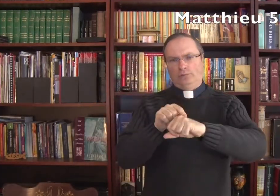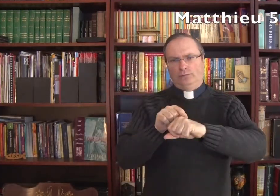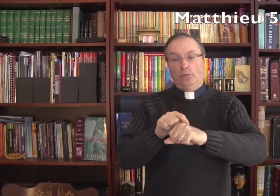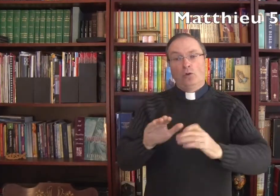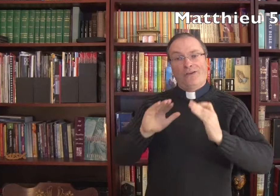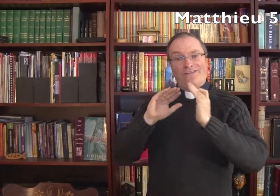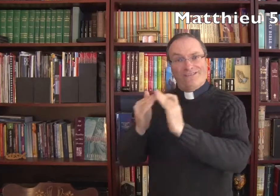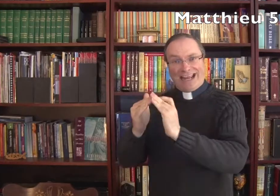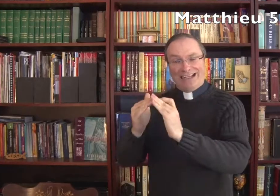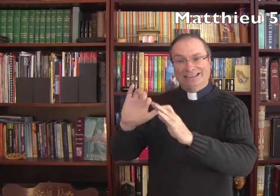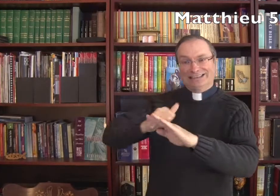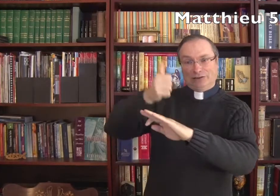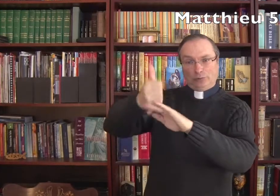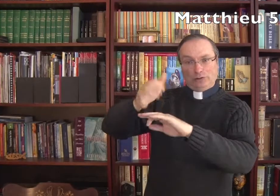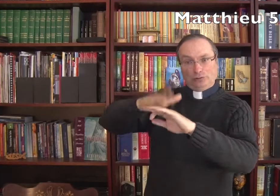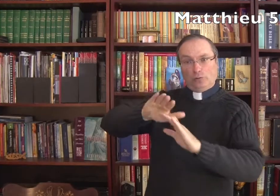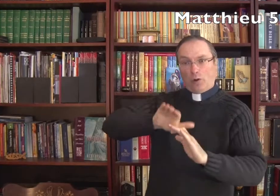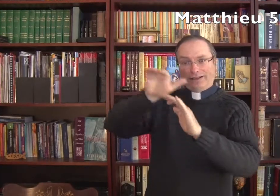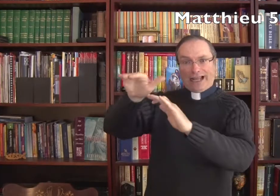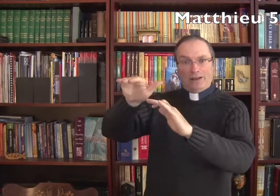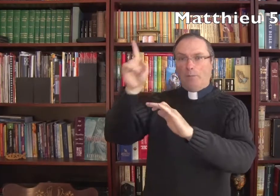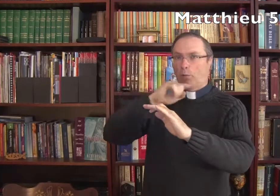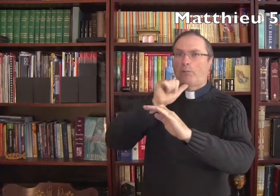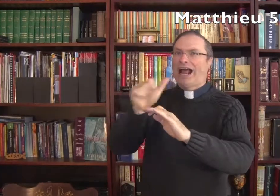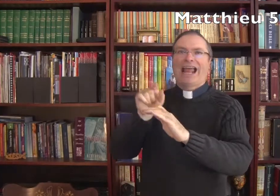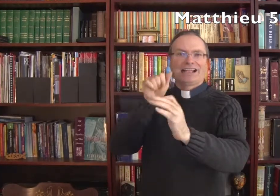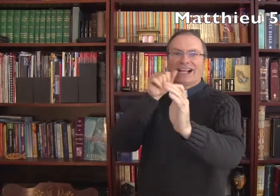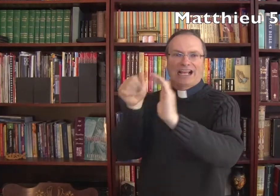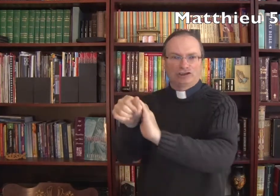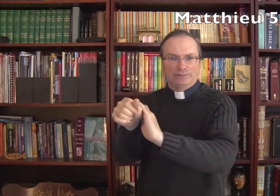Une ville située sur une montagne ne peut pas être cachée,